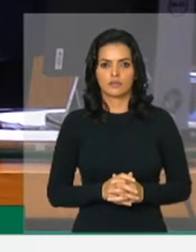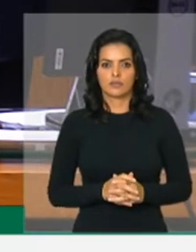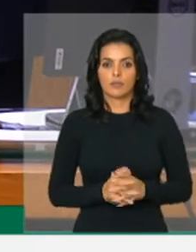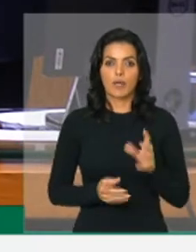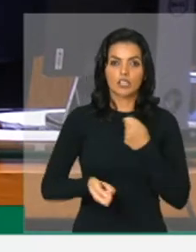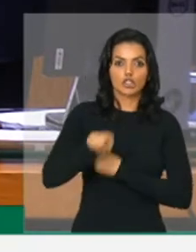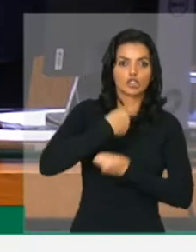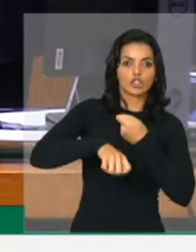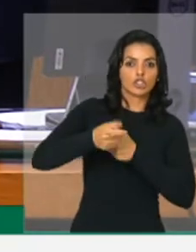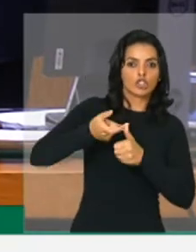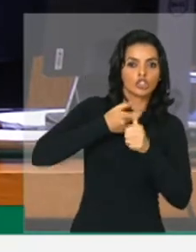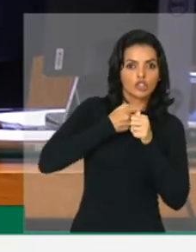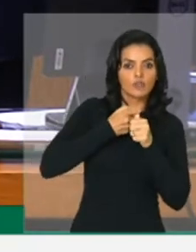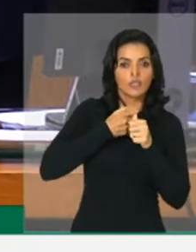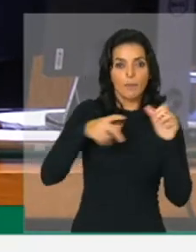REQUERIMENTOS SOBRE A MESA. REQUERIMENTO DE RETIRADA DE